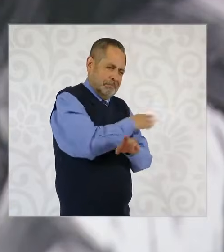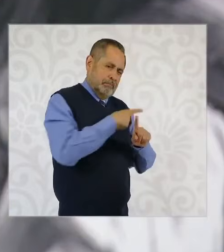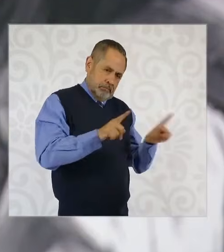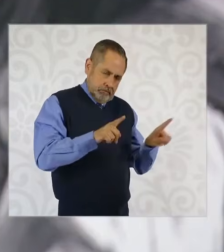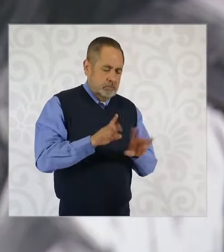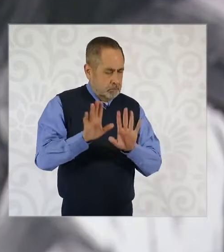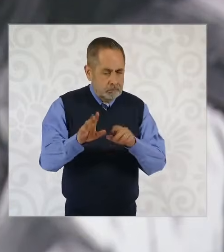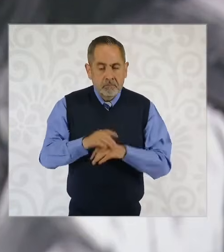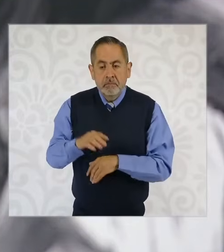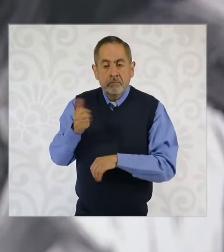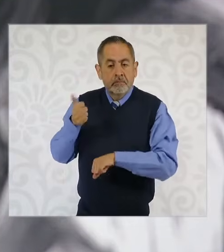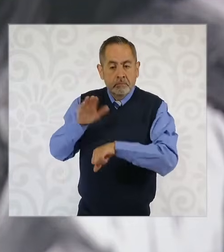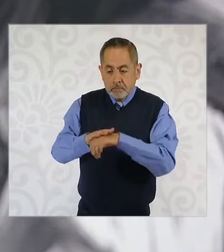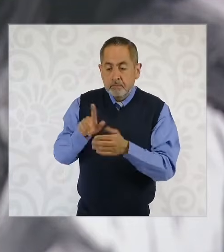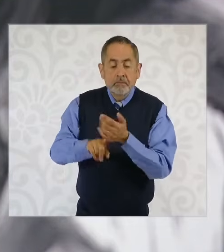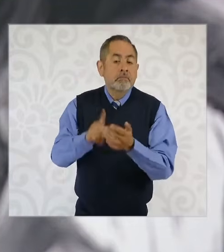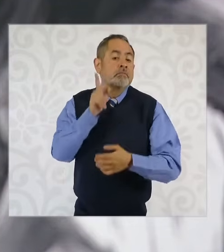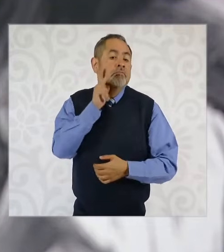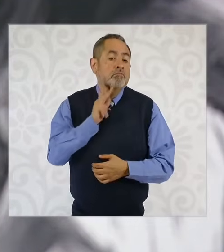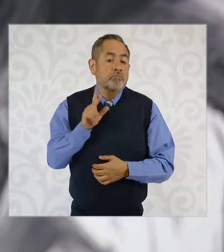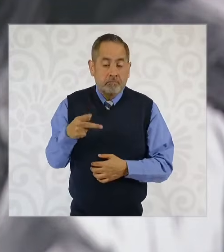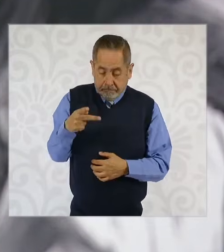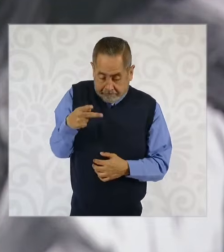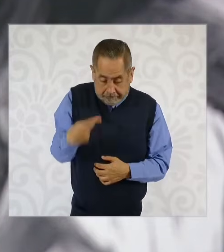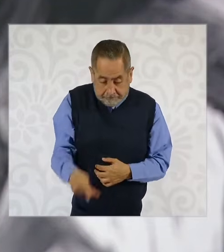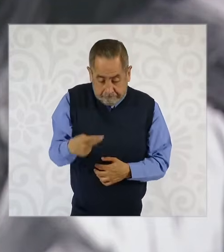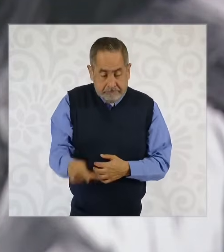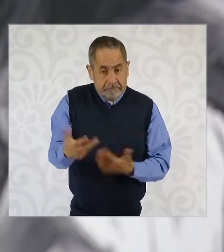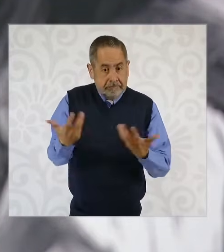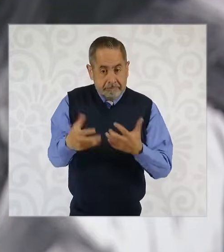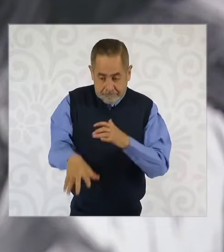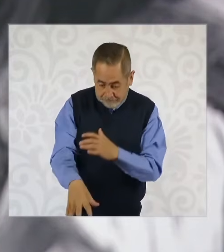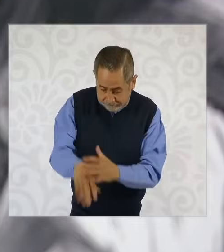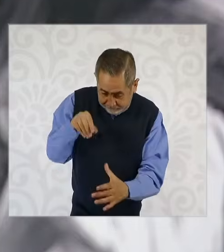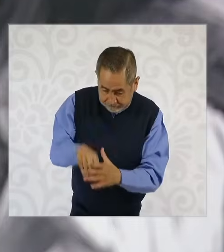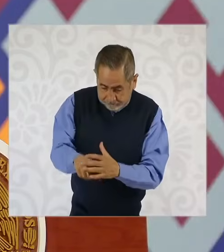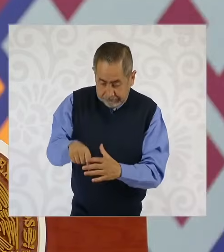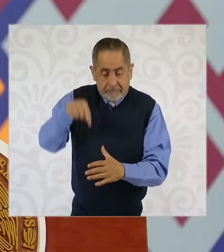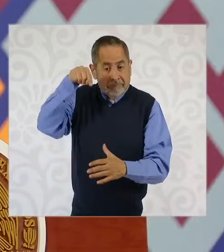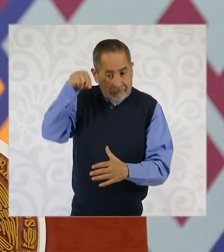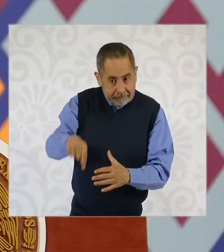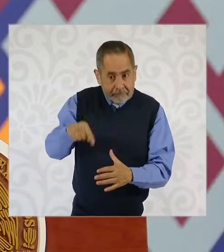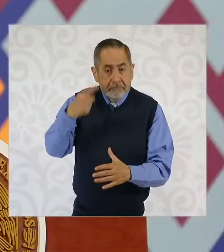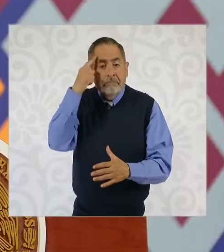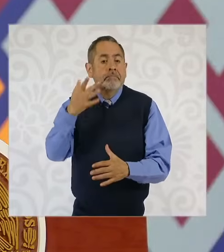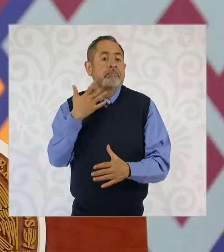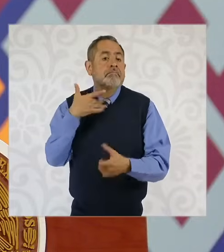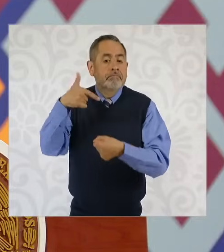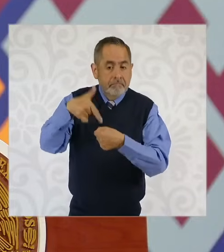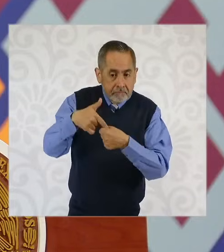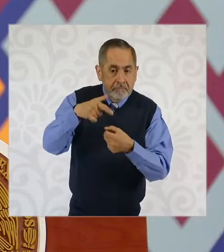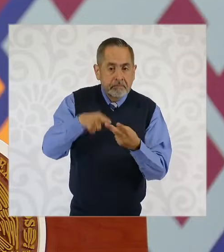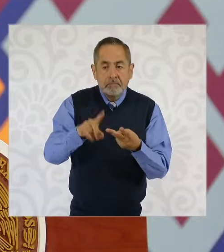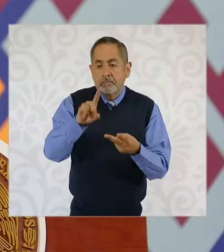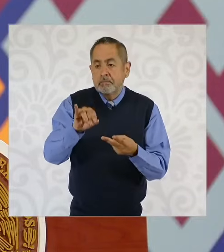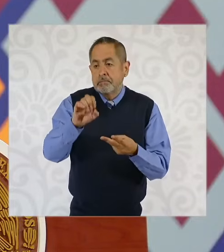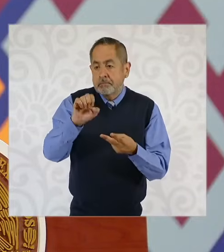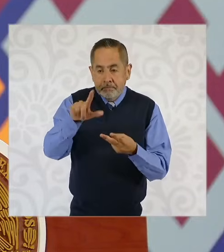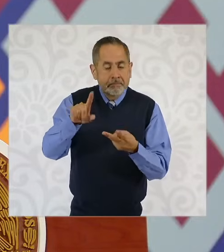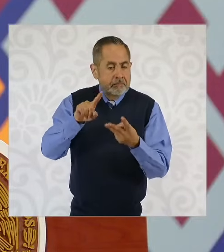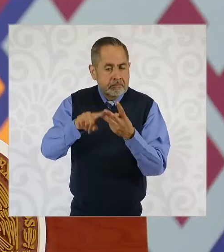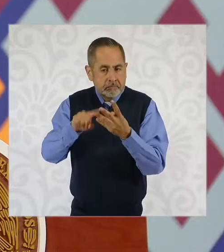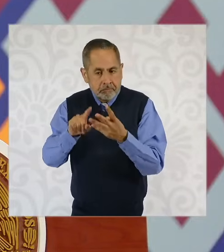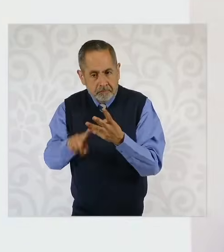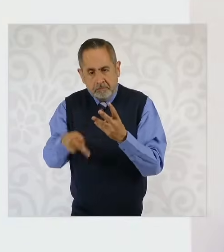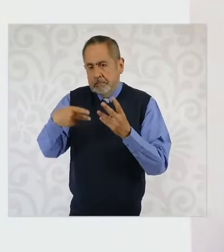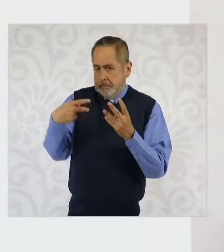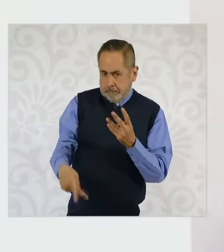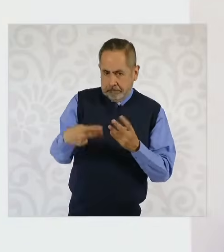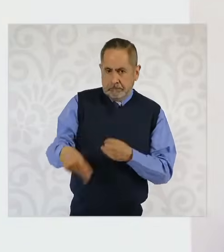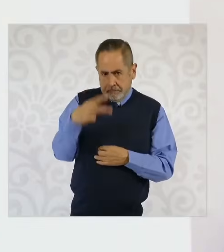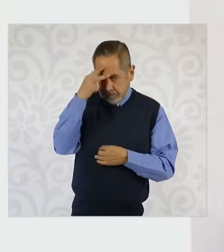sea principalmente para producir gasolina diésel y todos los hidrocarburos que utiliza nuestro país